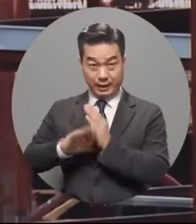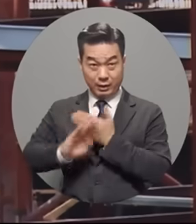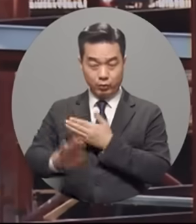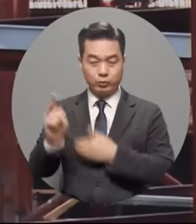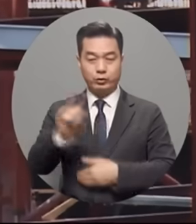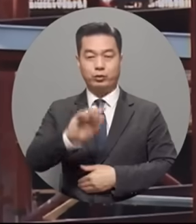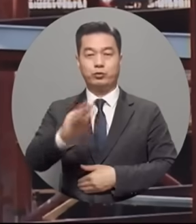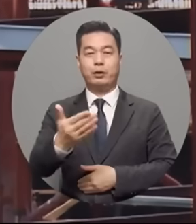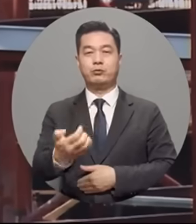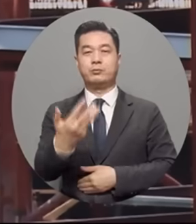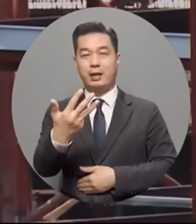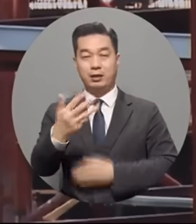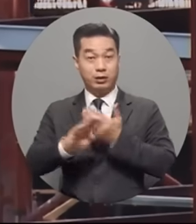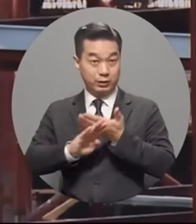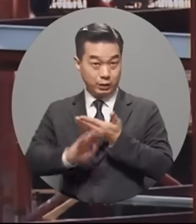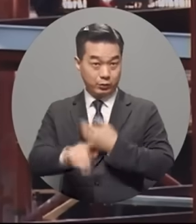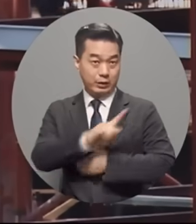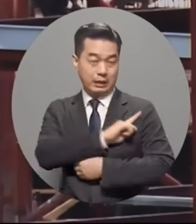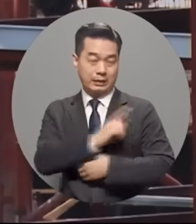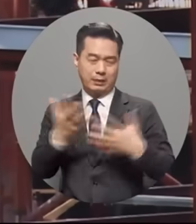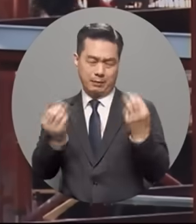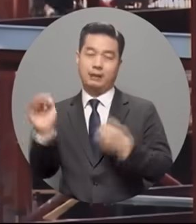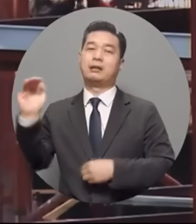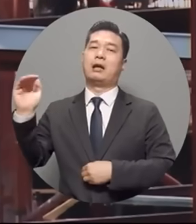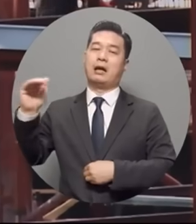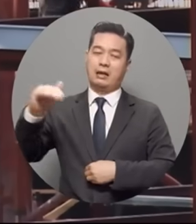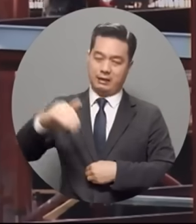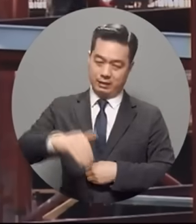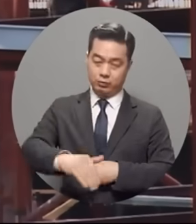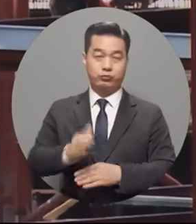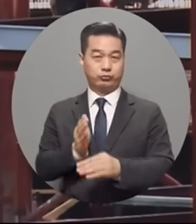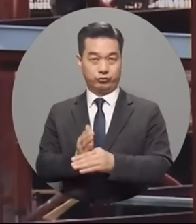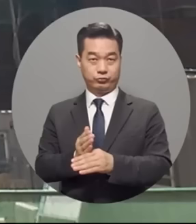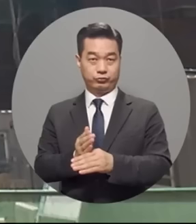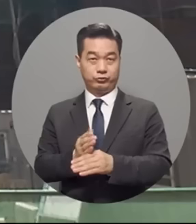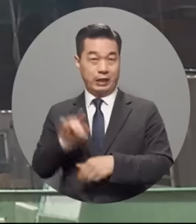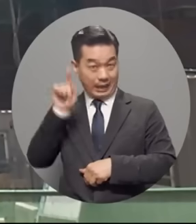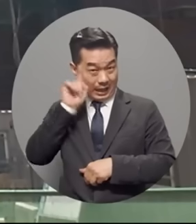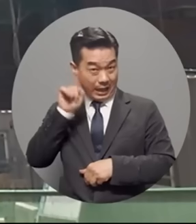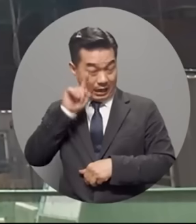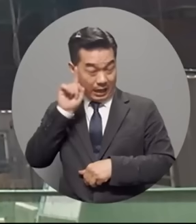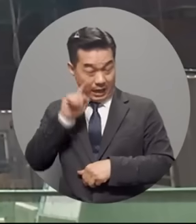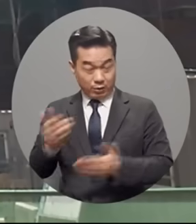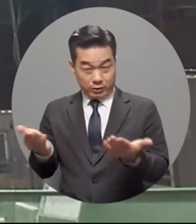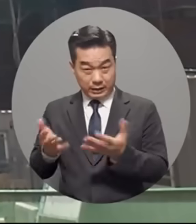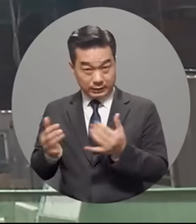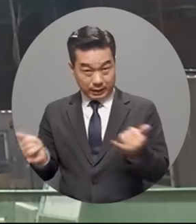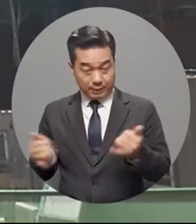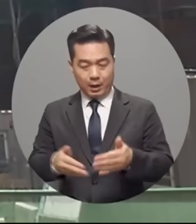IMF 외환위기 직후였던 지난 1998년 이후 가장 큰 하락폭입니다.